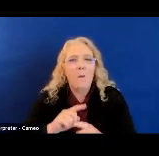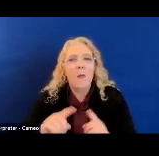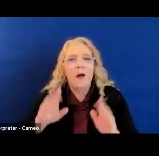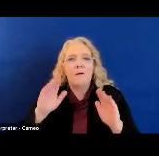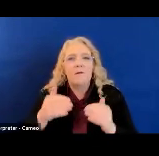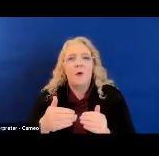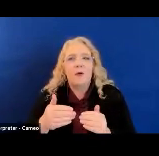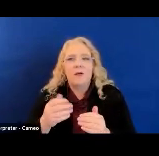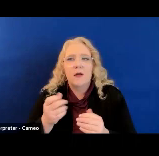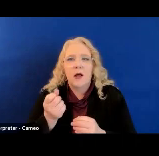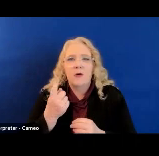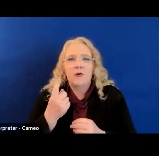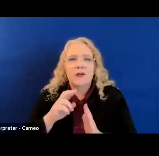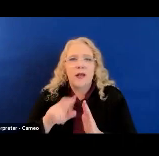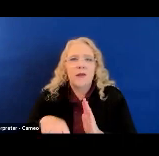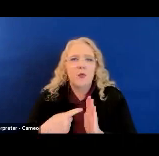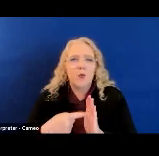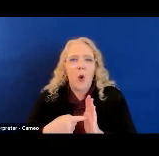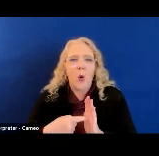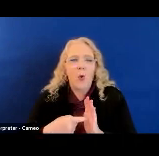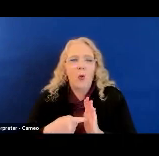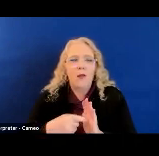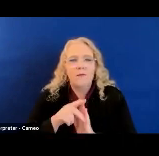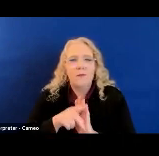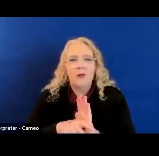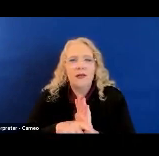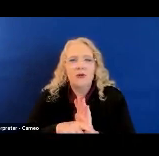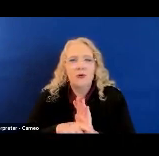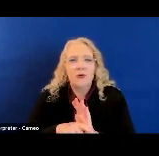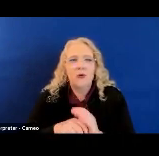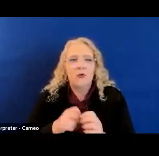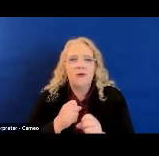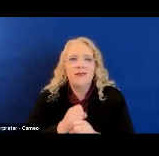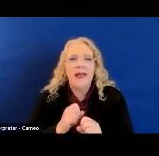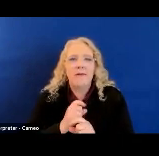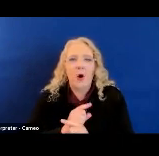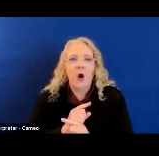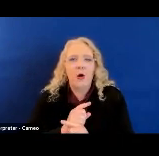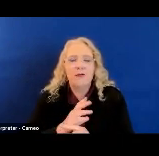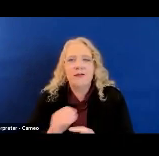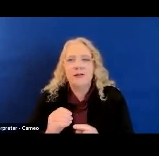comprender el papel de las garantías procesales en el apoyo a los derechos de los estudiantes y